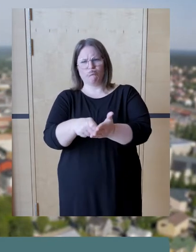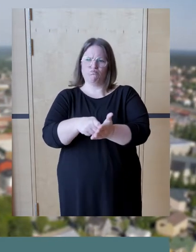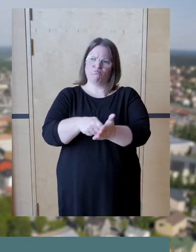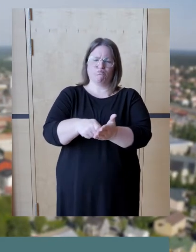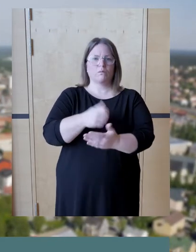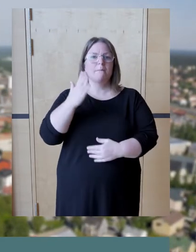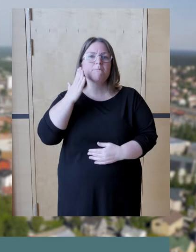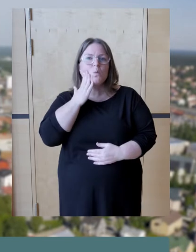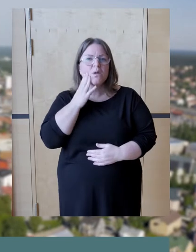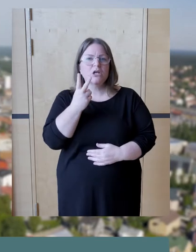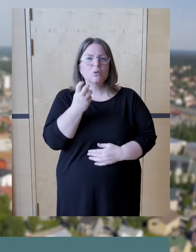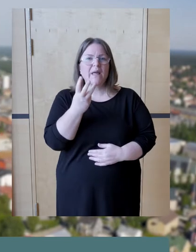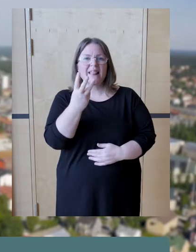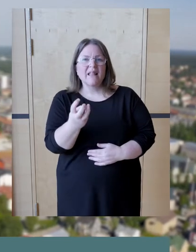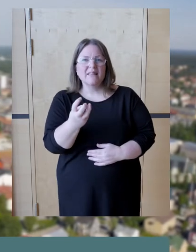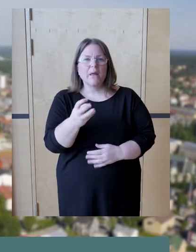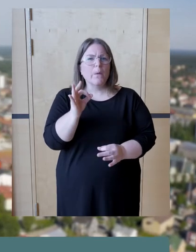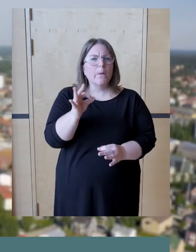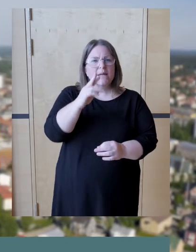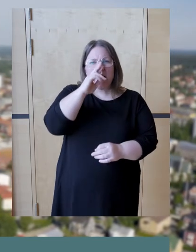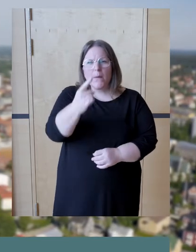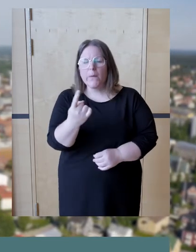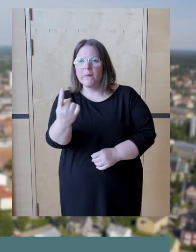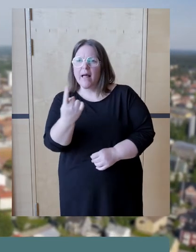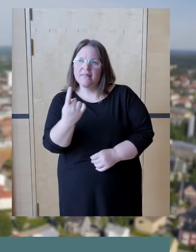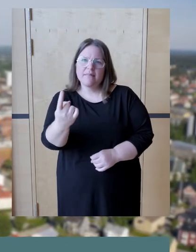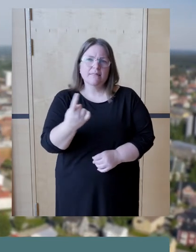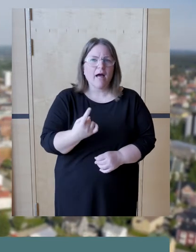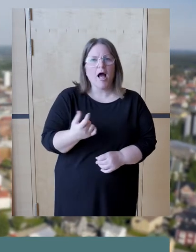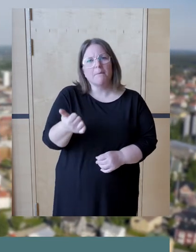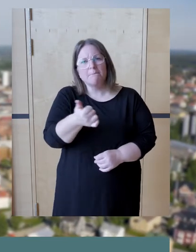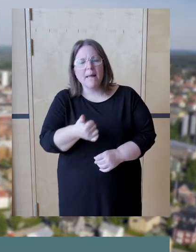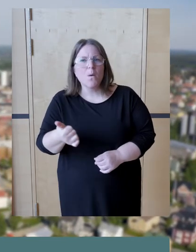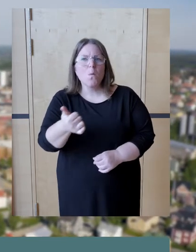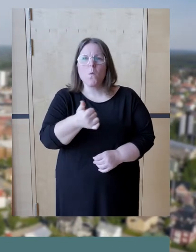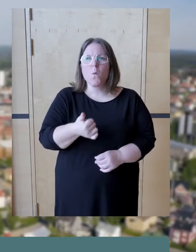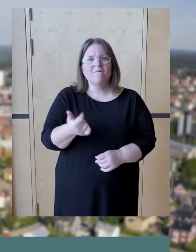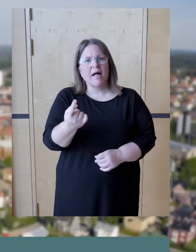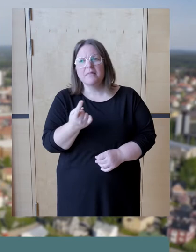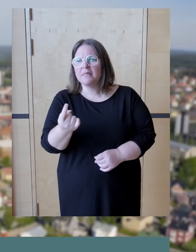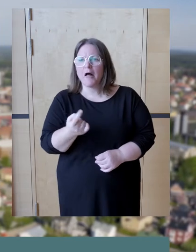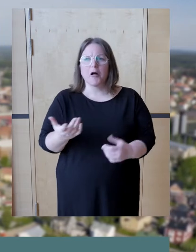20.30 Hur ska det se ut antalet eller Behov av antalet boendeplatser södergående plats